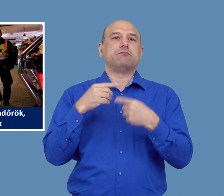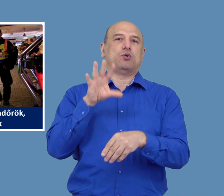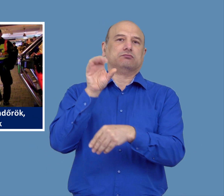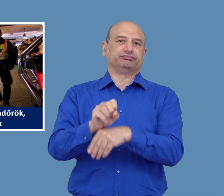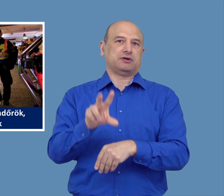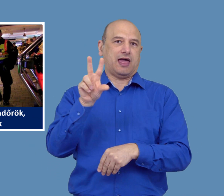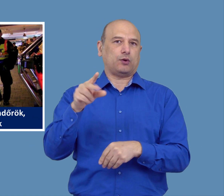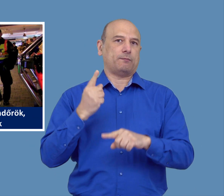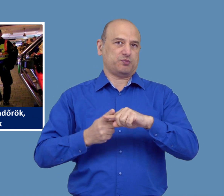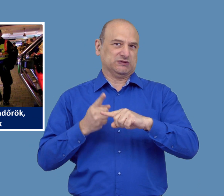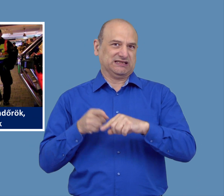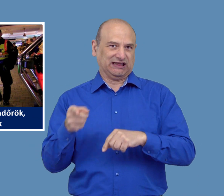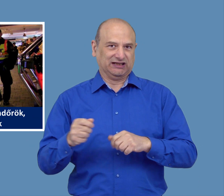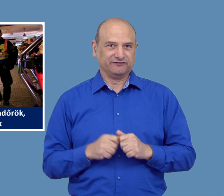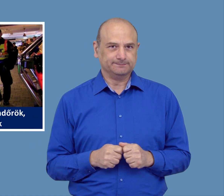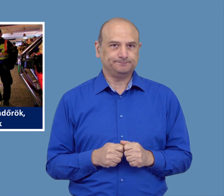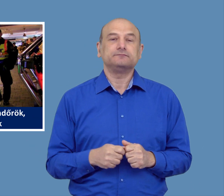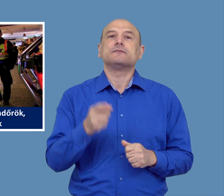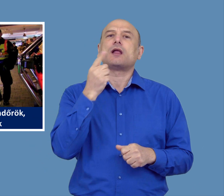amely három alkalommal pozitív eredményt mutatott.